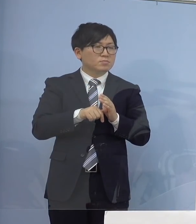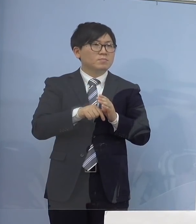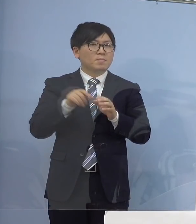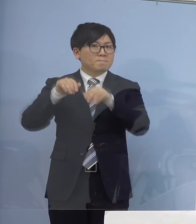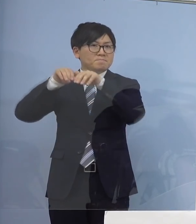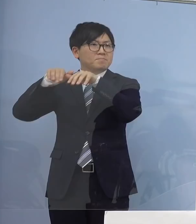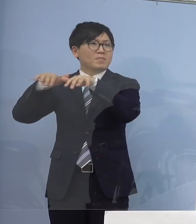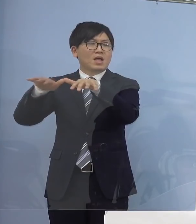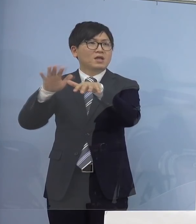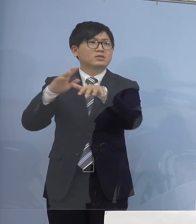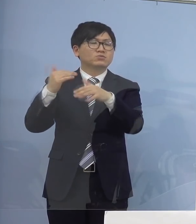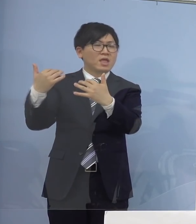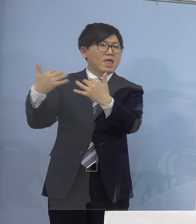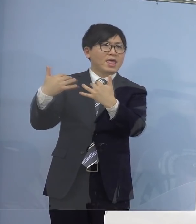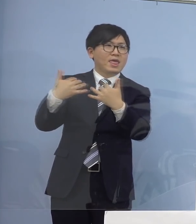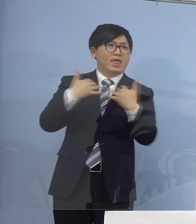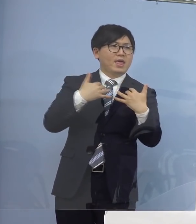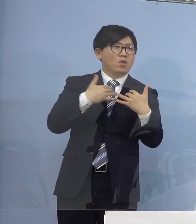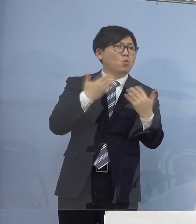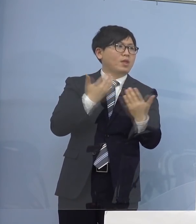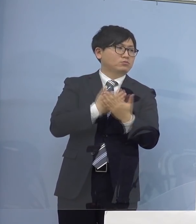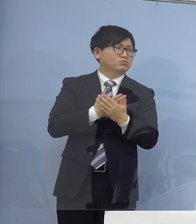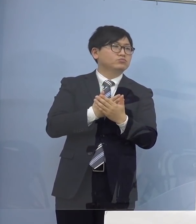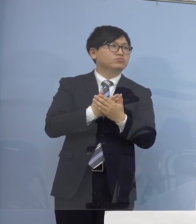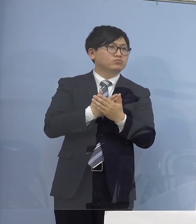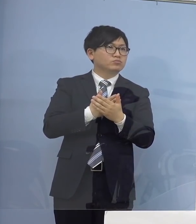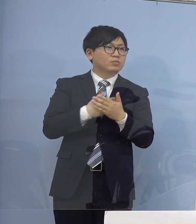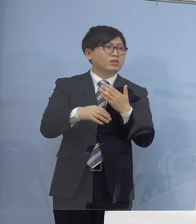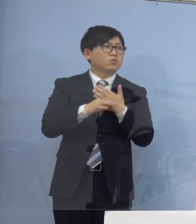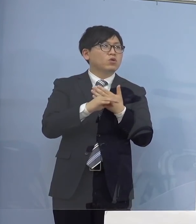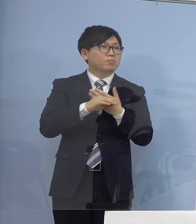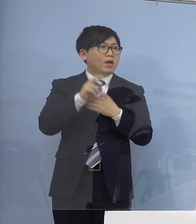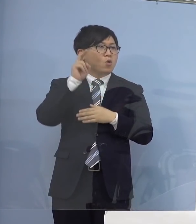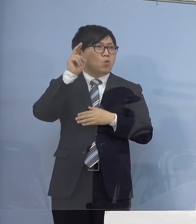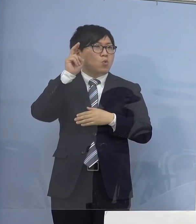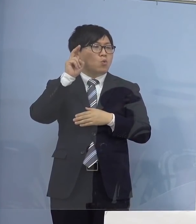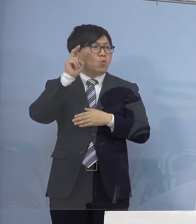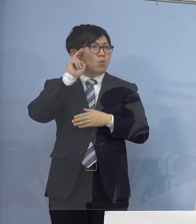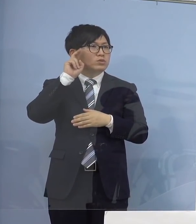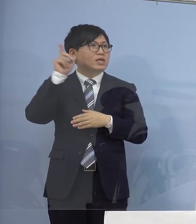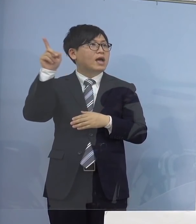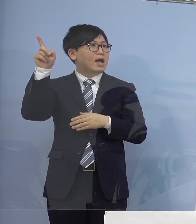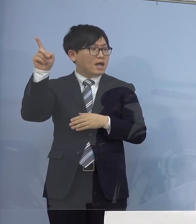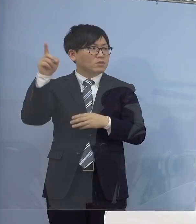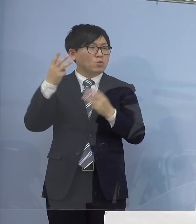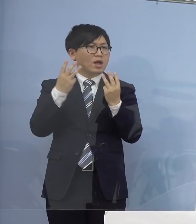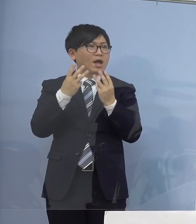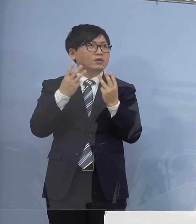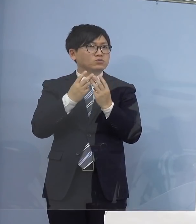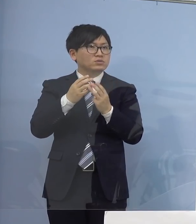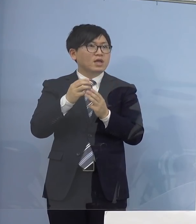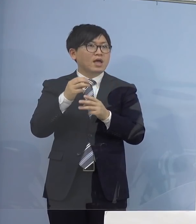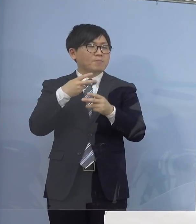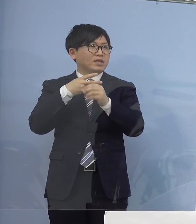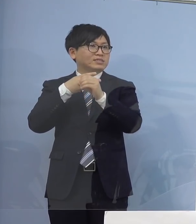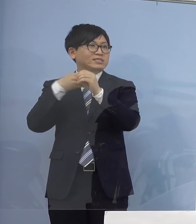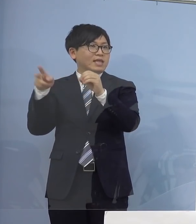当然、大阪（府）が例えばゼロになるということになれば 全く様相が変わってくるんですね